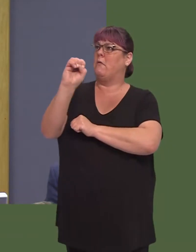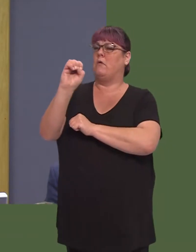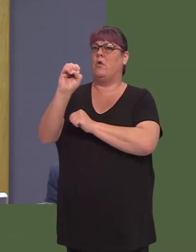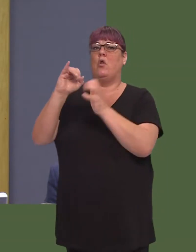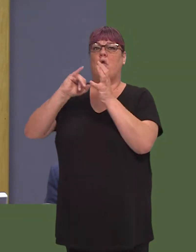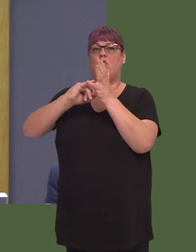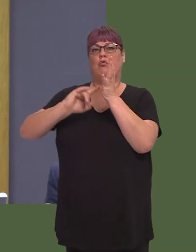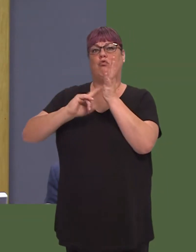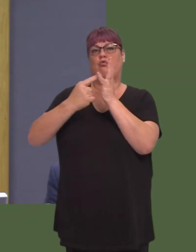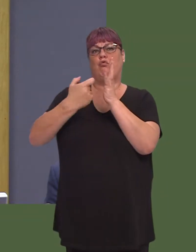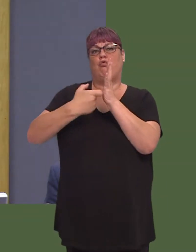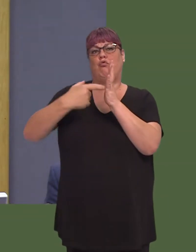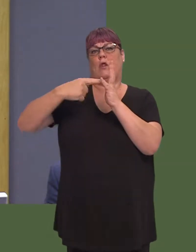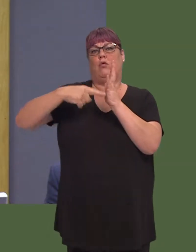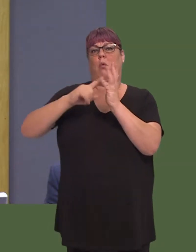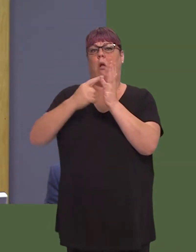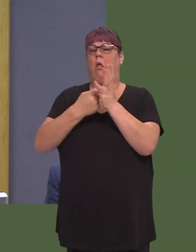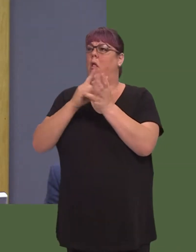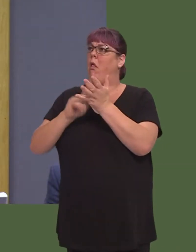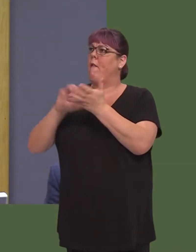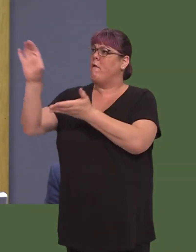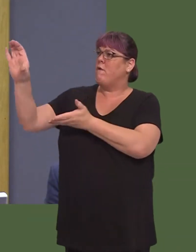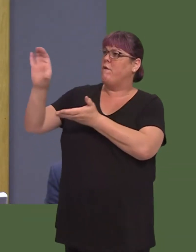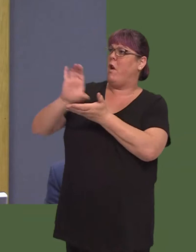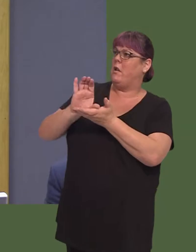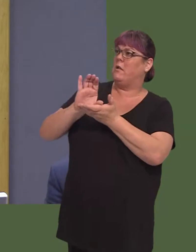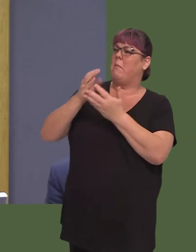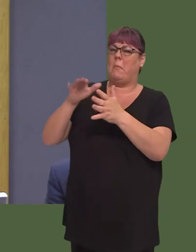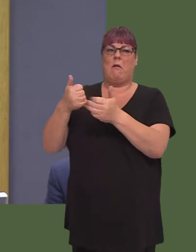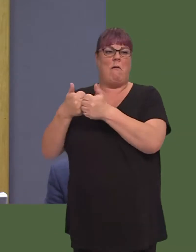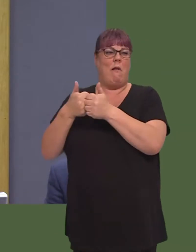efallai, neu'n cael y canfyddiad, y bydden nhw'n cael llai o gefnogaeth nag y bydden